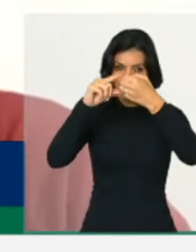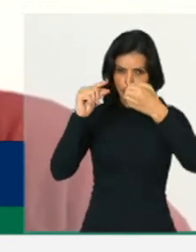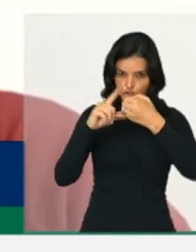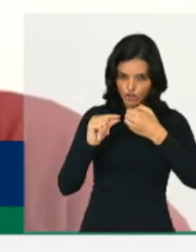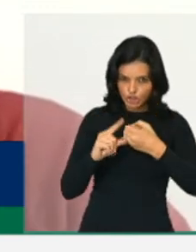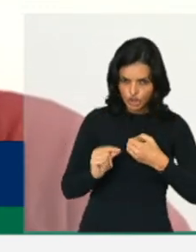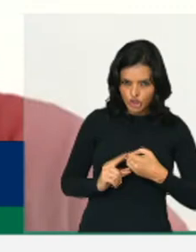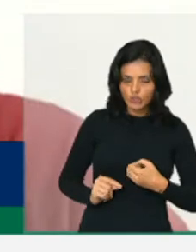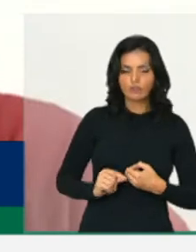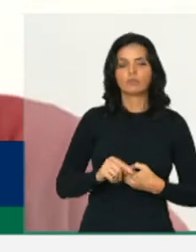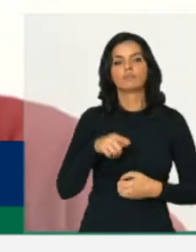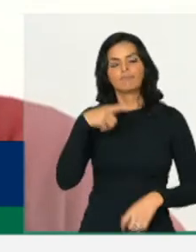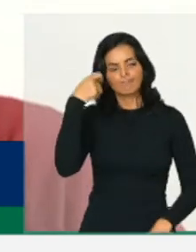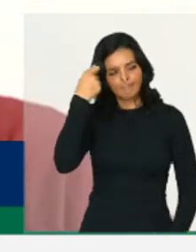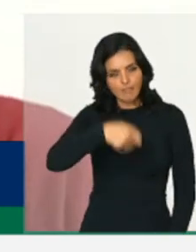PROFUNDA. O PT ENTÃO ORIENTA